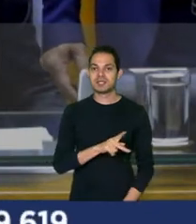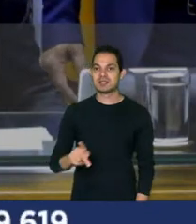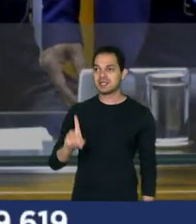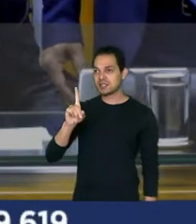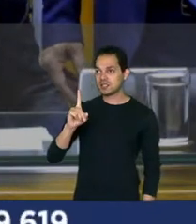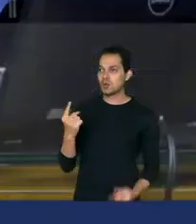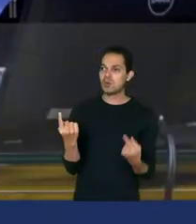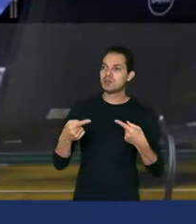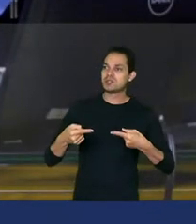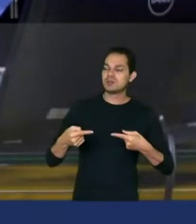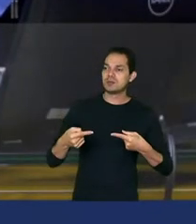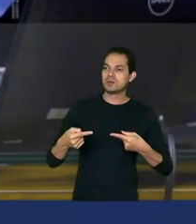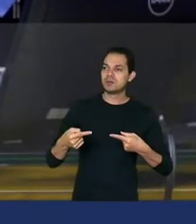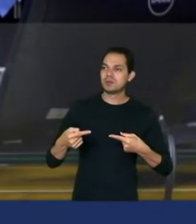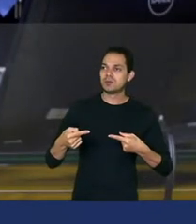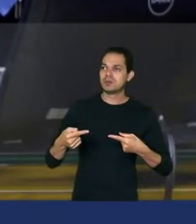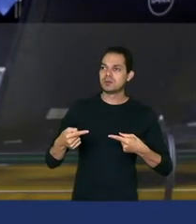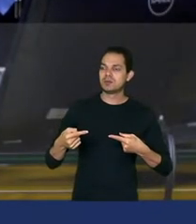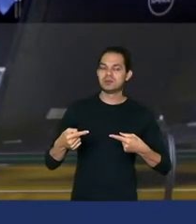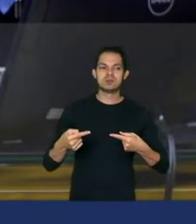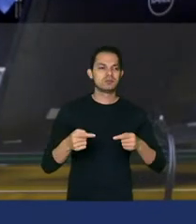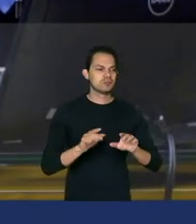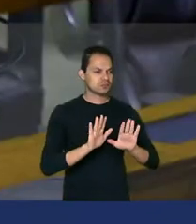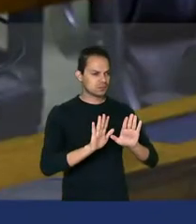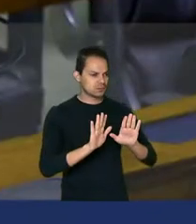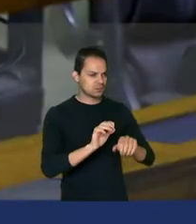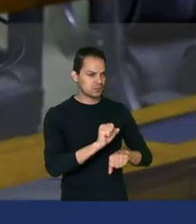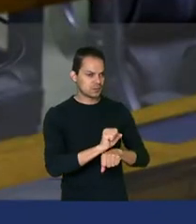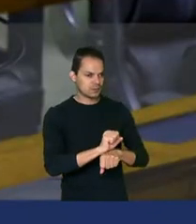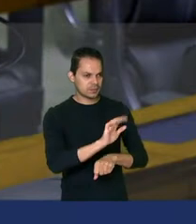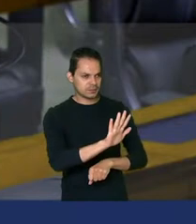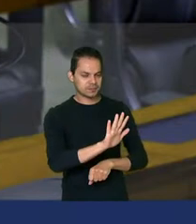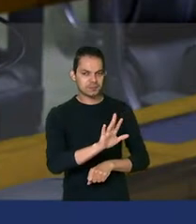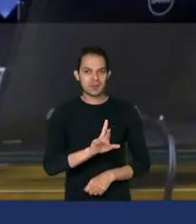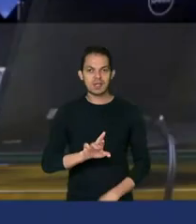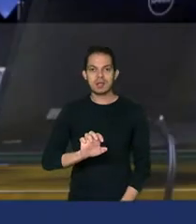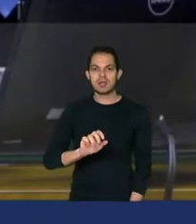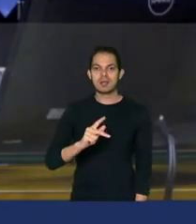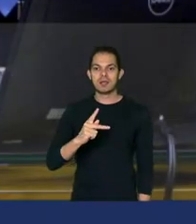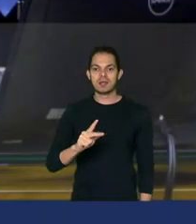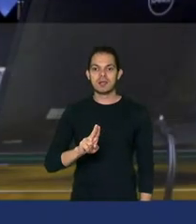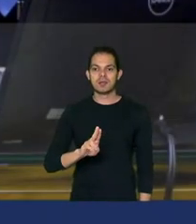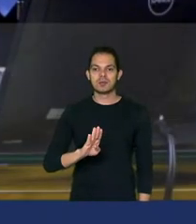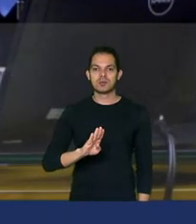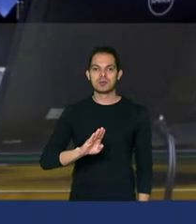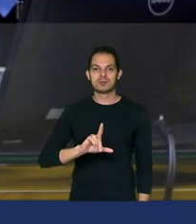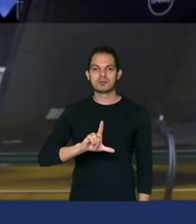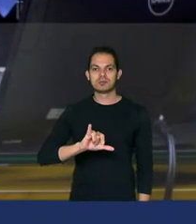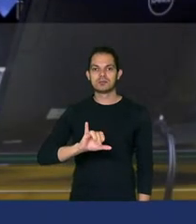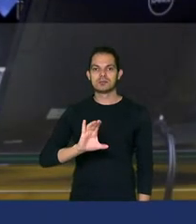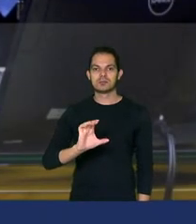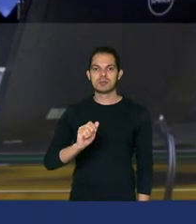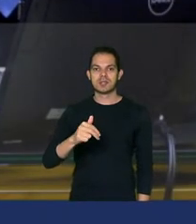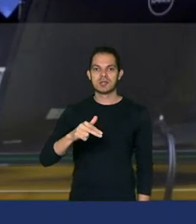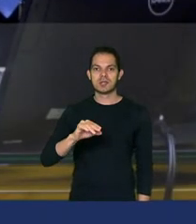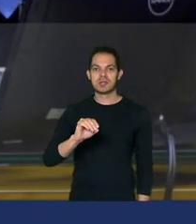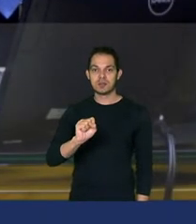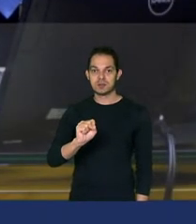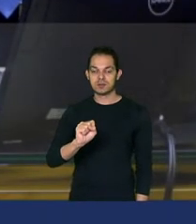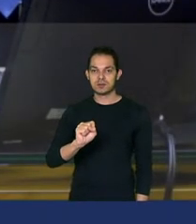[DEPUTADO]: SENHOR PRESIDENTE, A OPOSIÇÃO... [PRESIDENTE]: JÁ CHEGO AÍ, DEPUTADO. REPUBLICANOS, DEPUTADO VINÍ CIUS.